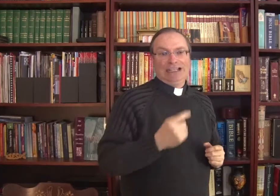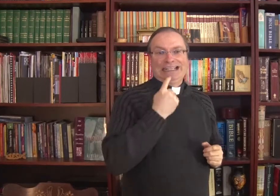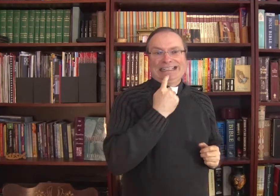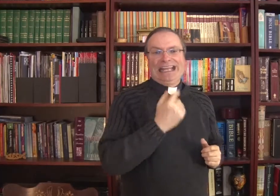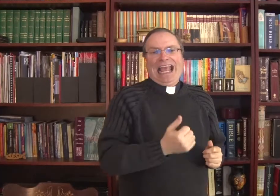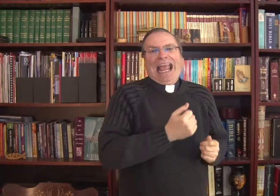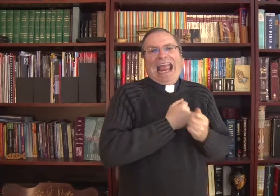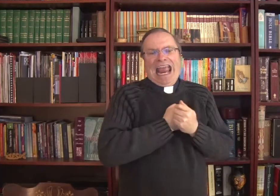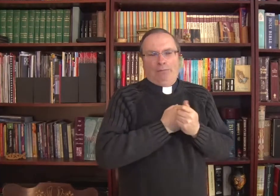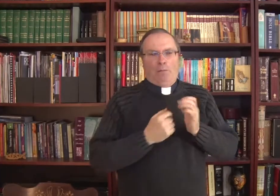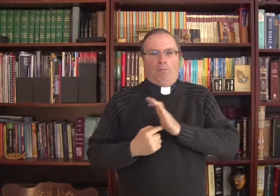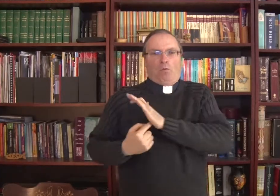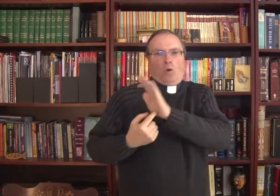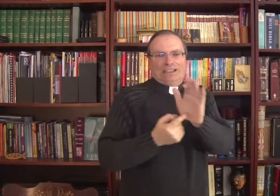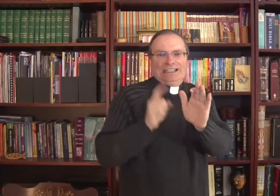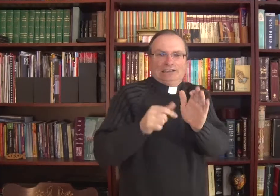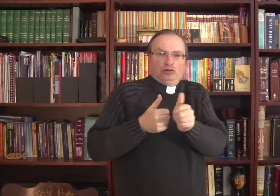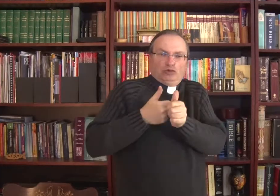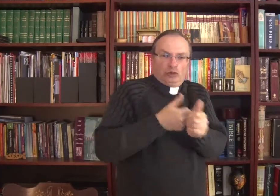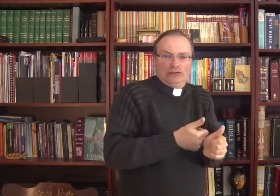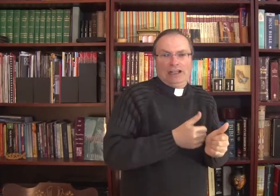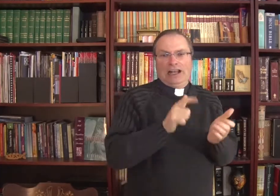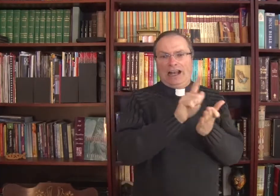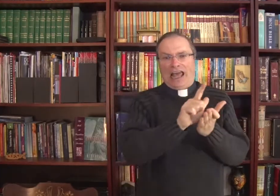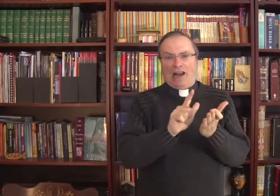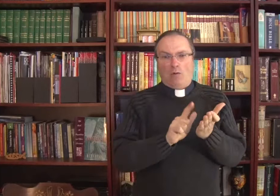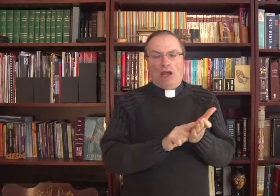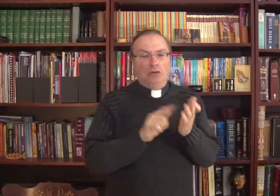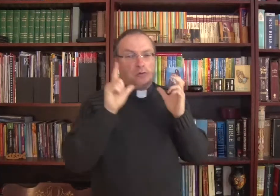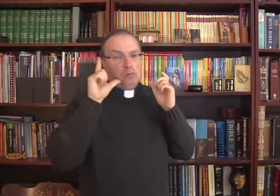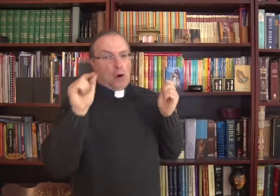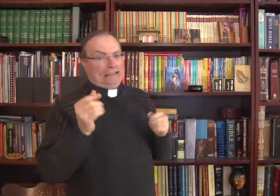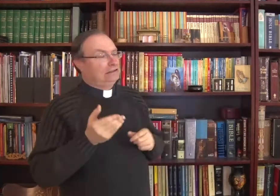qui aiment montrer qu’ils suivent la loi de Moïse.